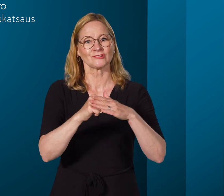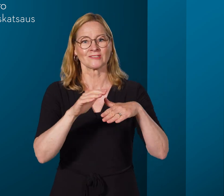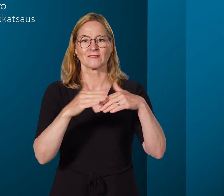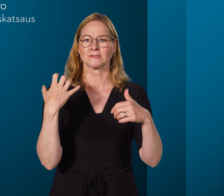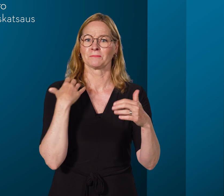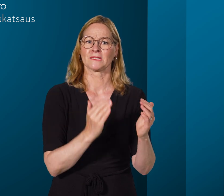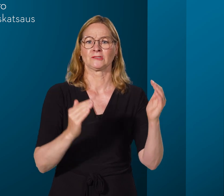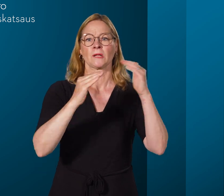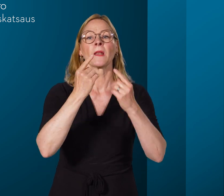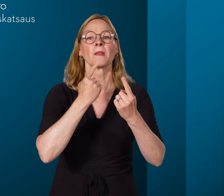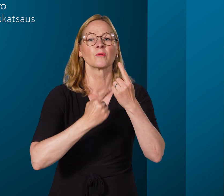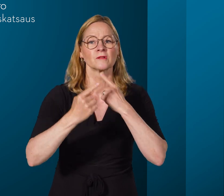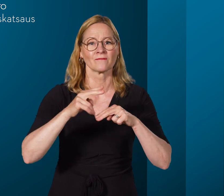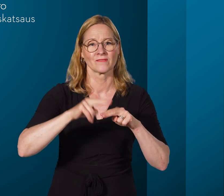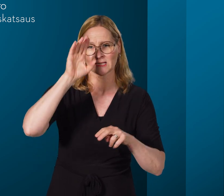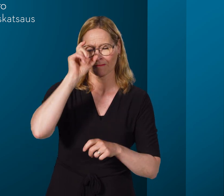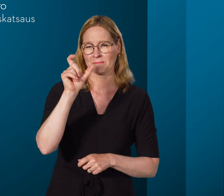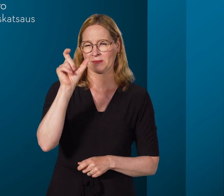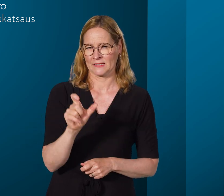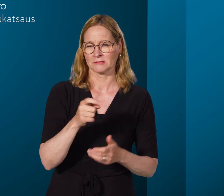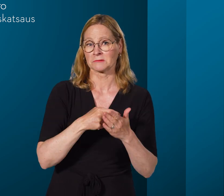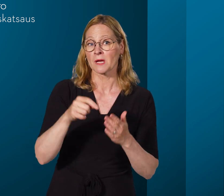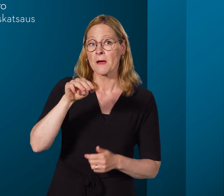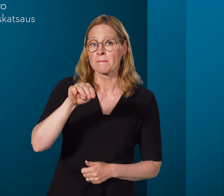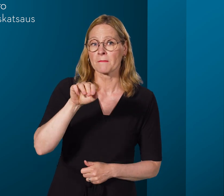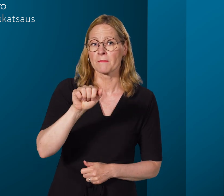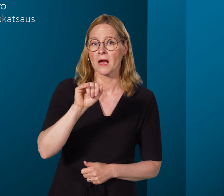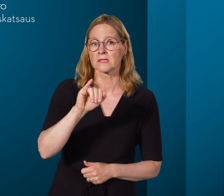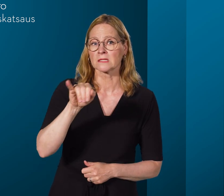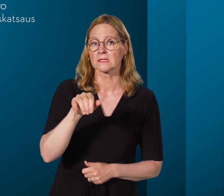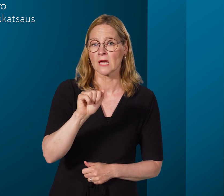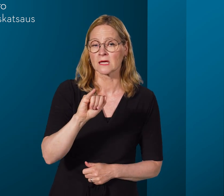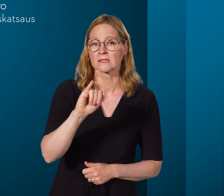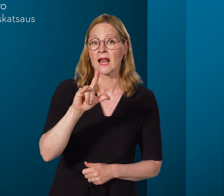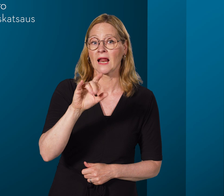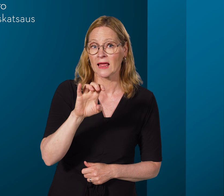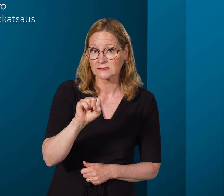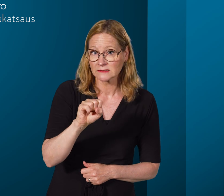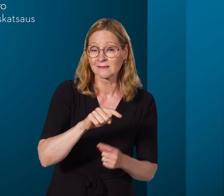sosiaali- ja terveysministeriön neuvotteleva virkamies Maija Iles -